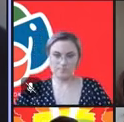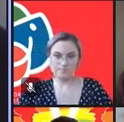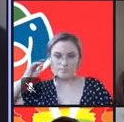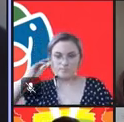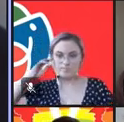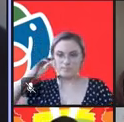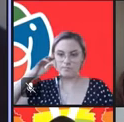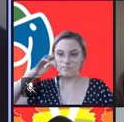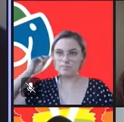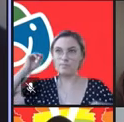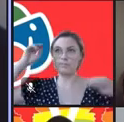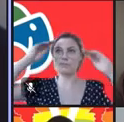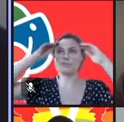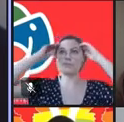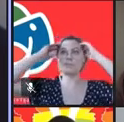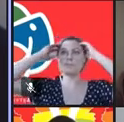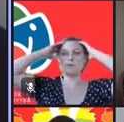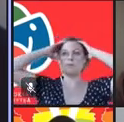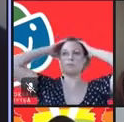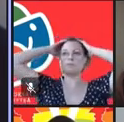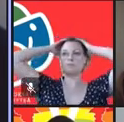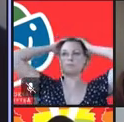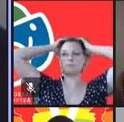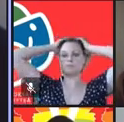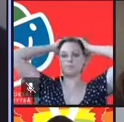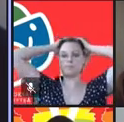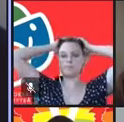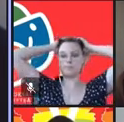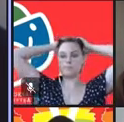Och det är också viktigt att poängtera att vi har vi haft för avsikt